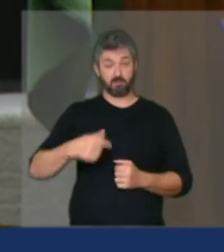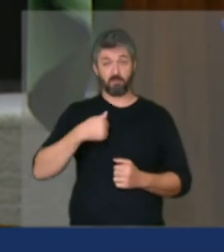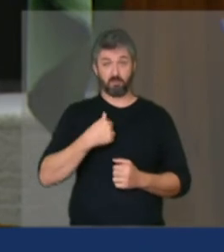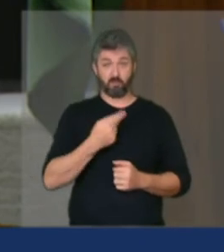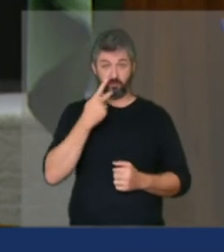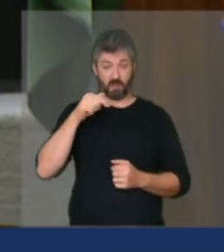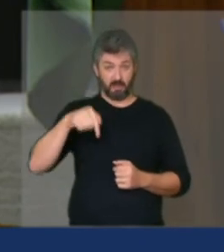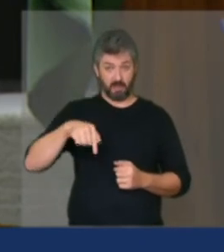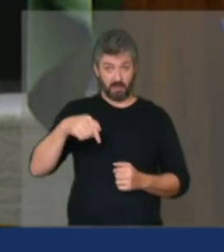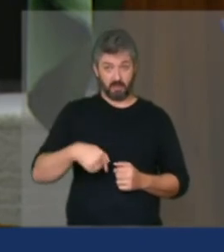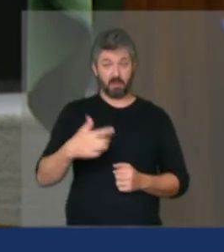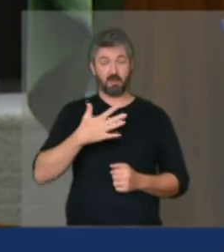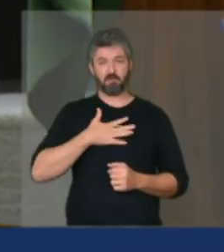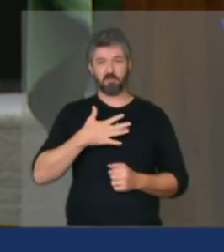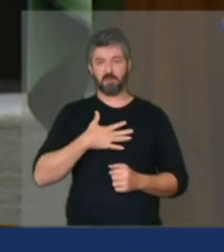MINHA MANIFESTAÇÃO DE APOIO AOS CORREIOS AOS TRABALHADORES